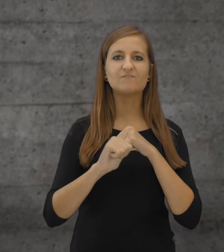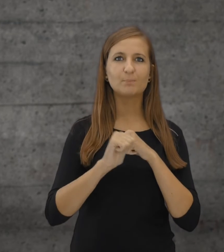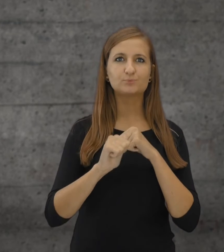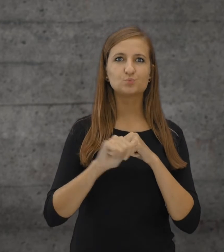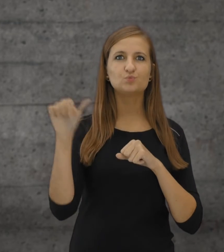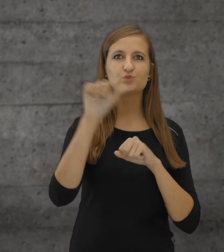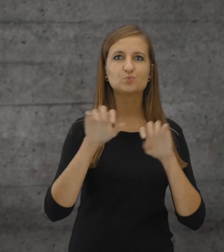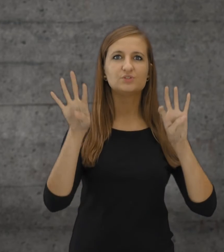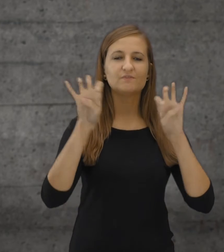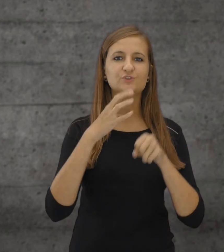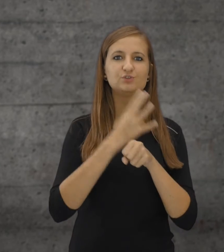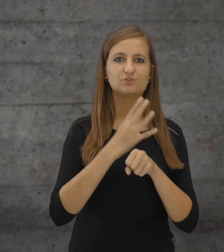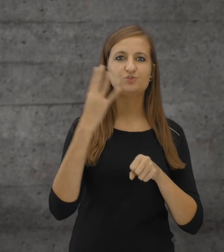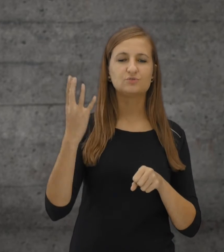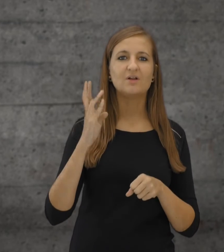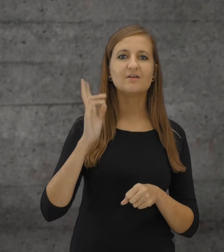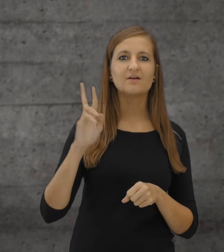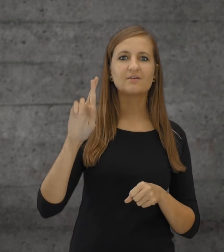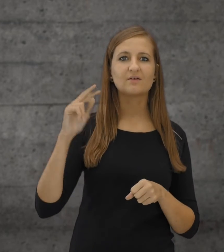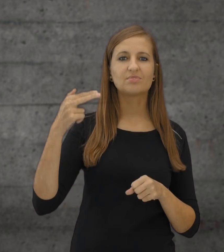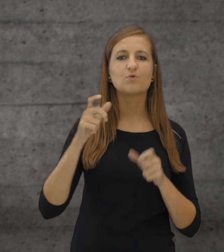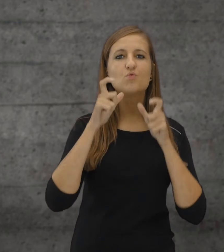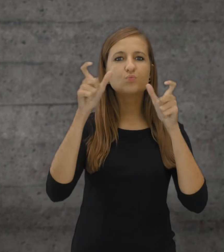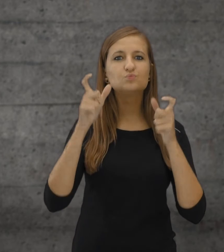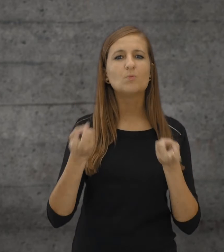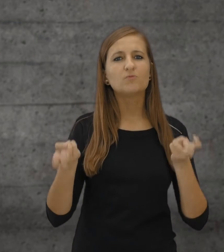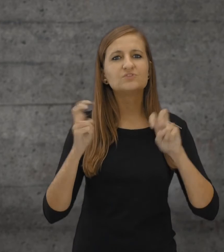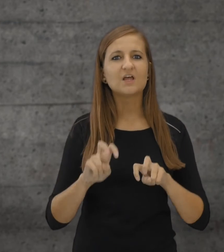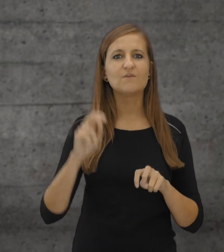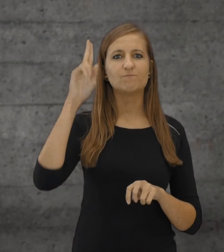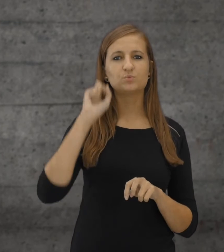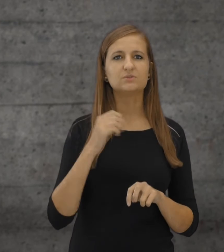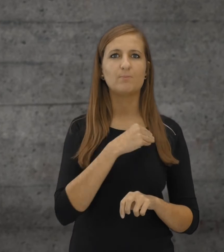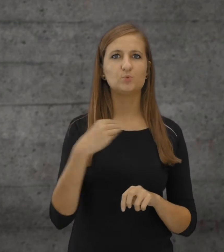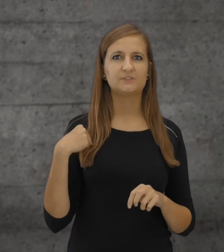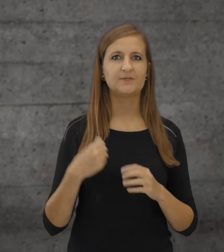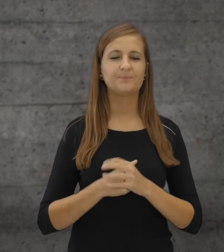W lipcu 1944 roku KRN ogłosiło powstanie Wojska Polskiego.